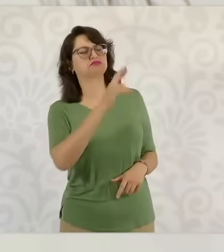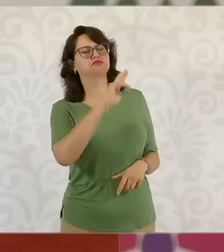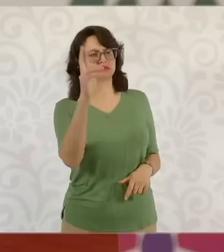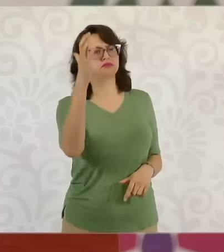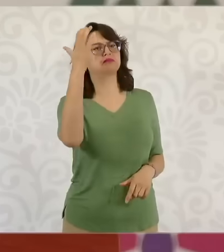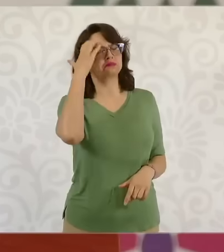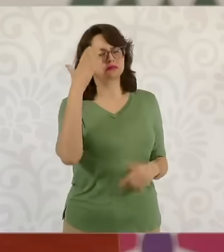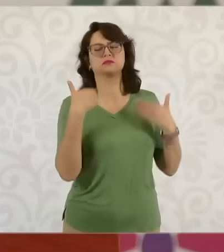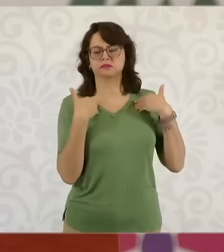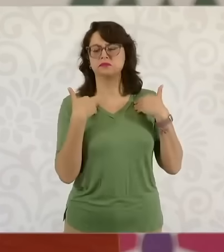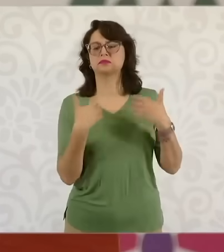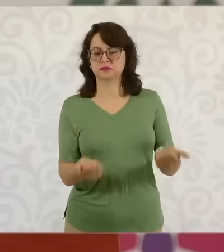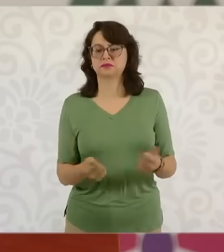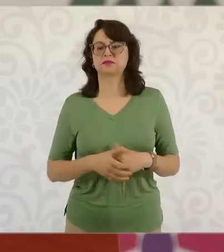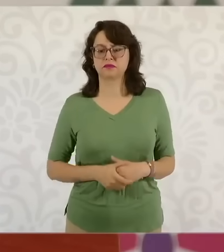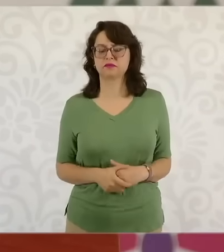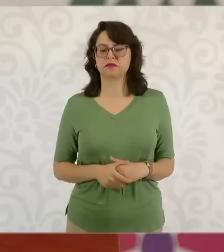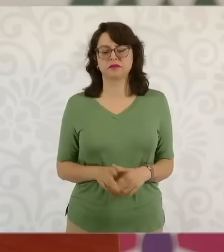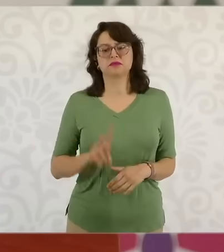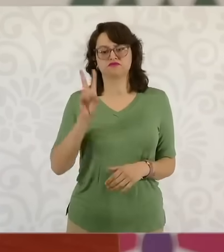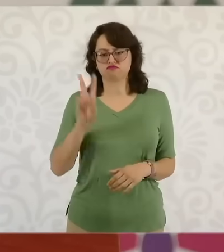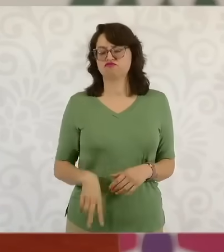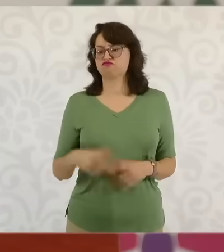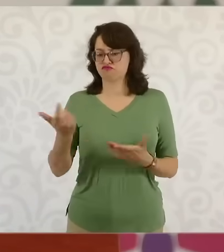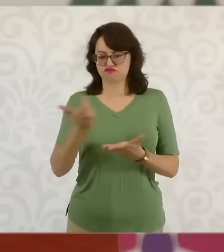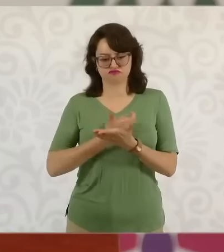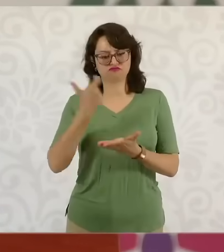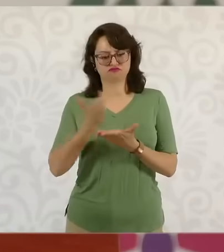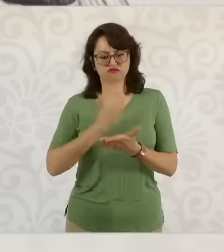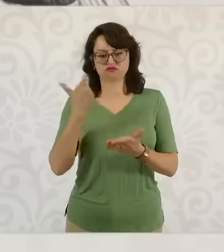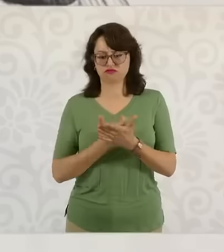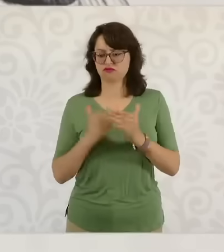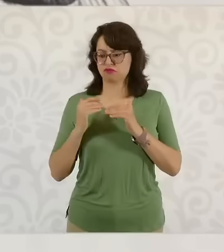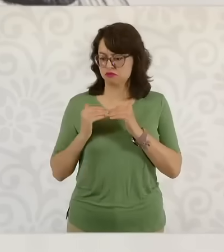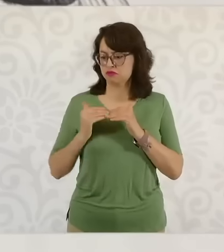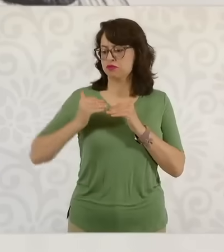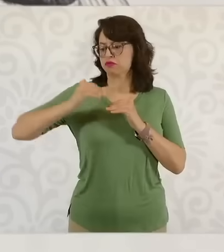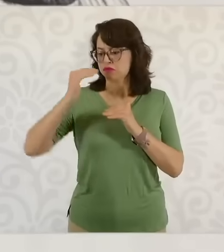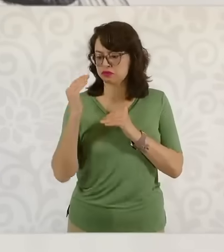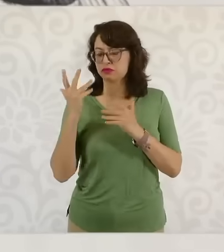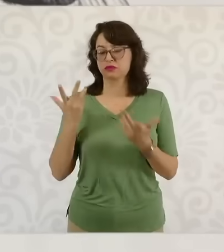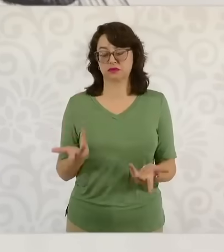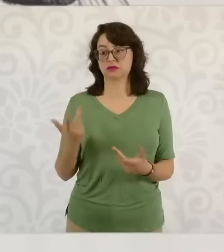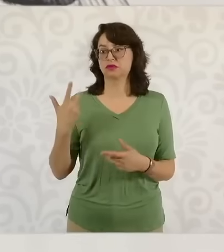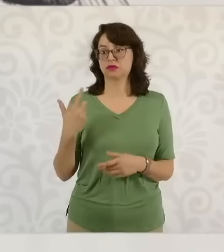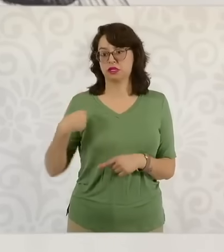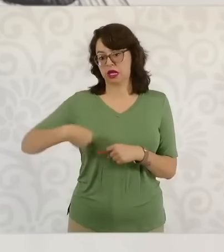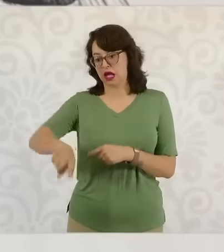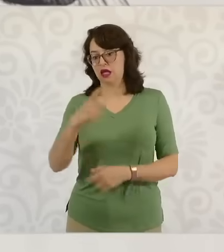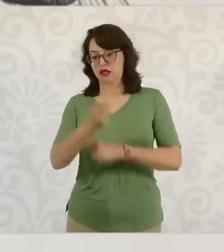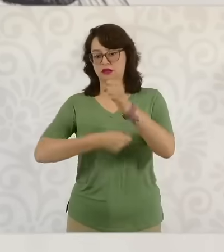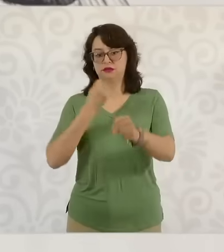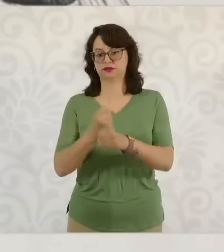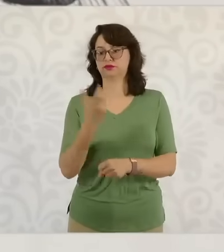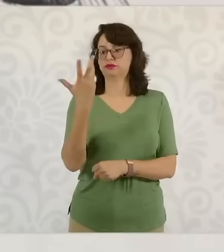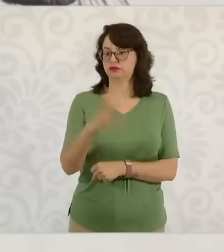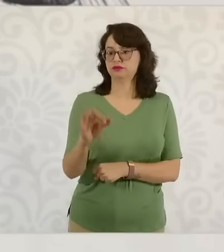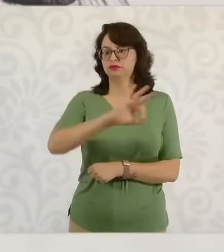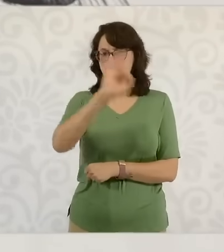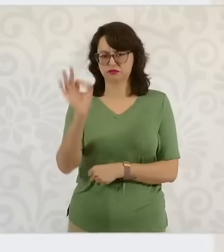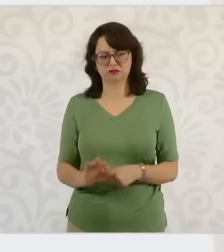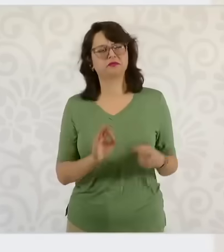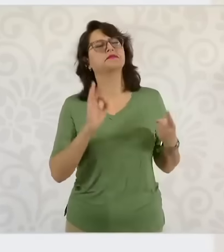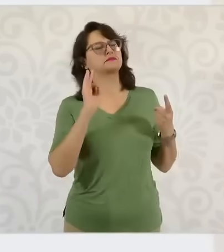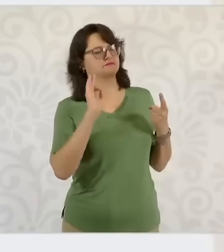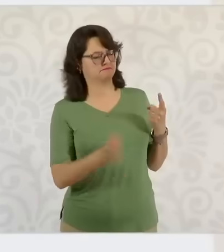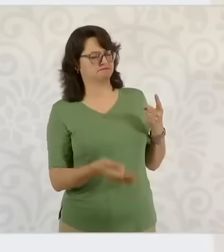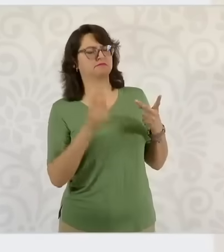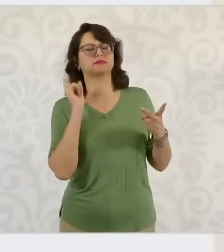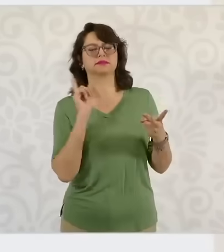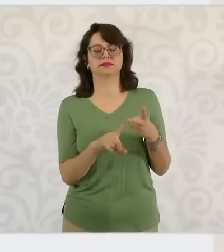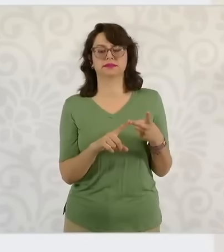gran mayoría reconocen el incremento salarial del 9% que en septiembre será del 10% eh reconocen eh